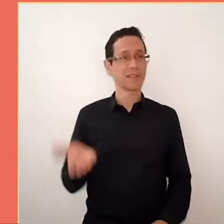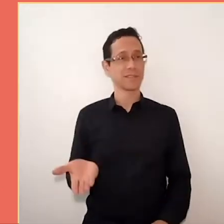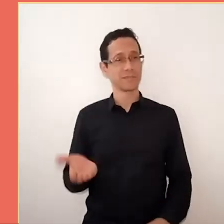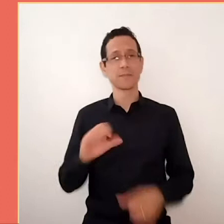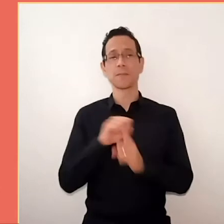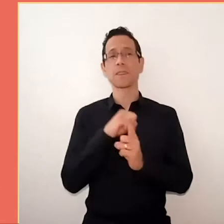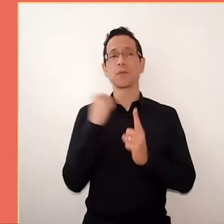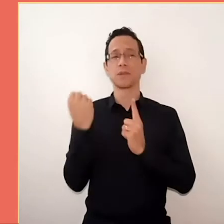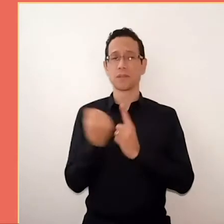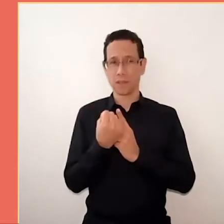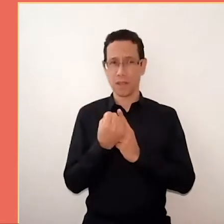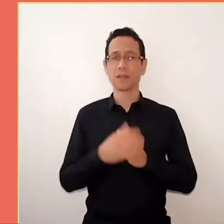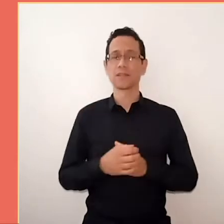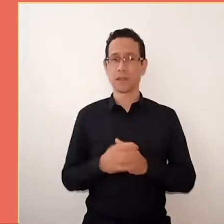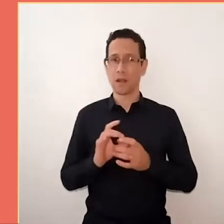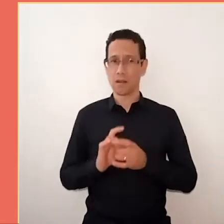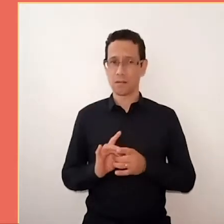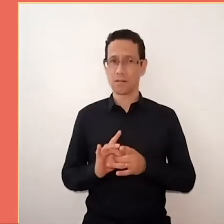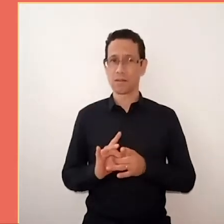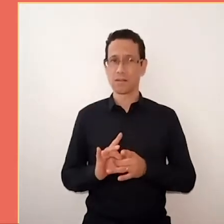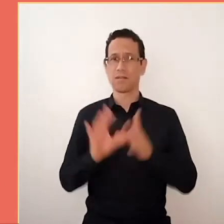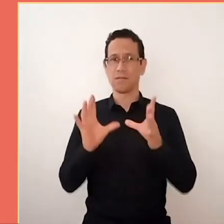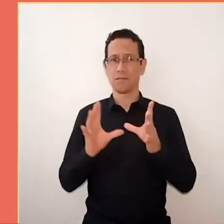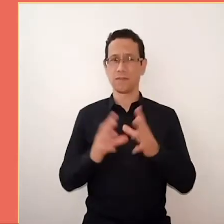completamente livre que cada um